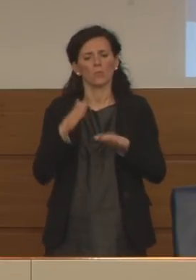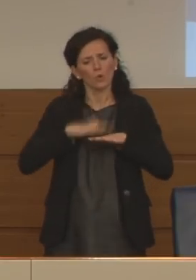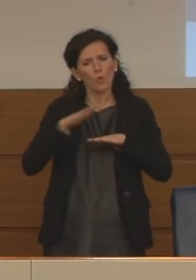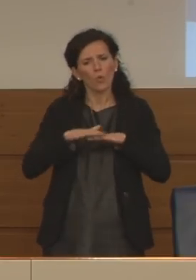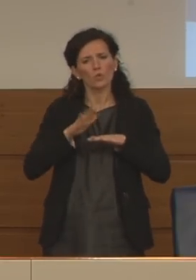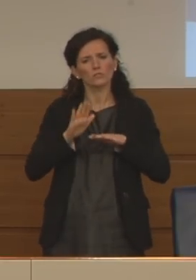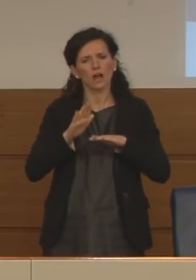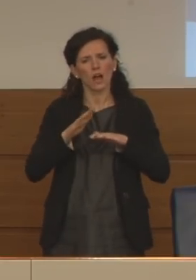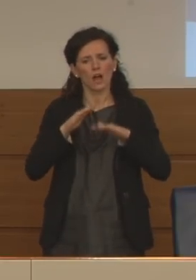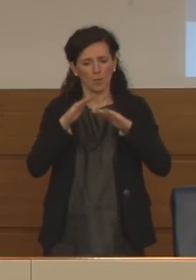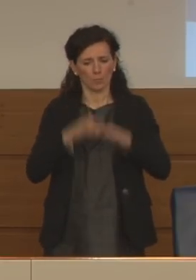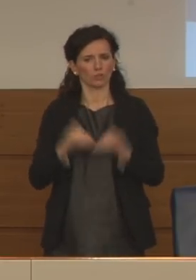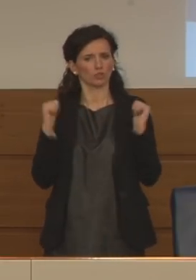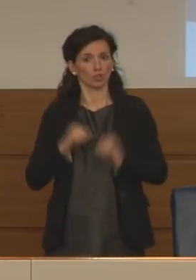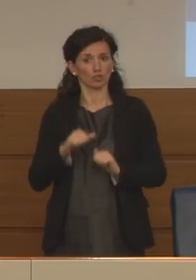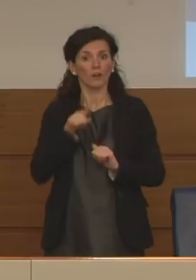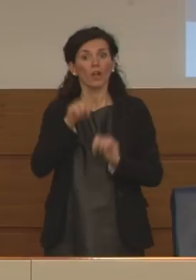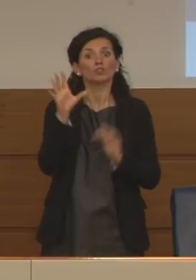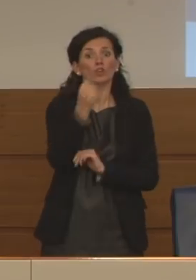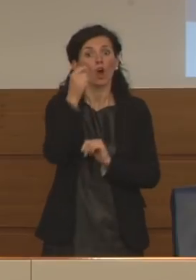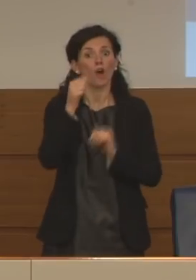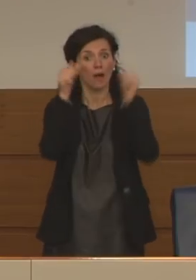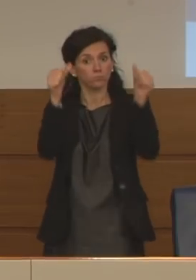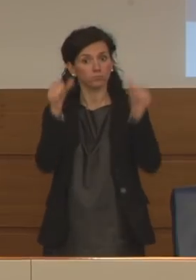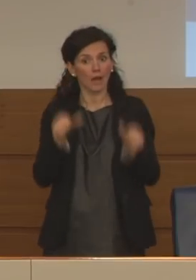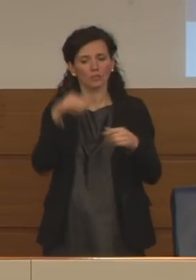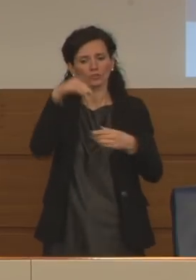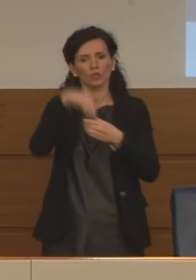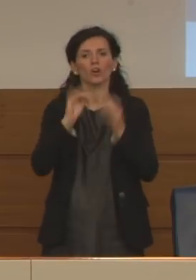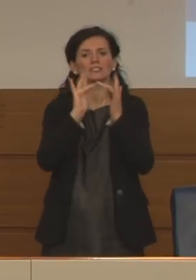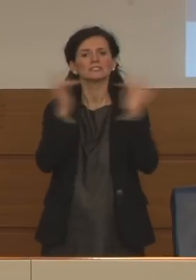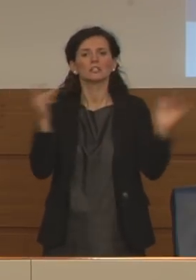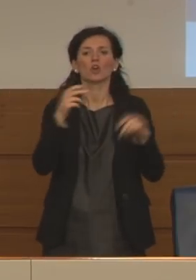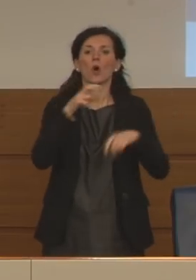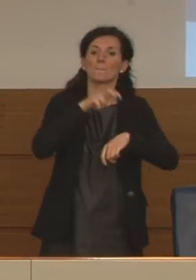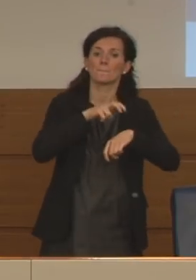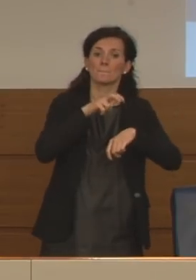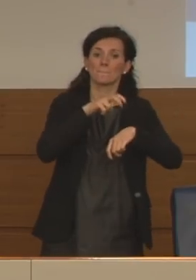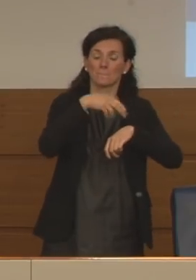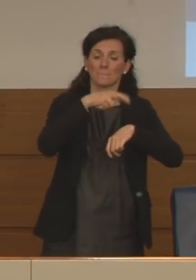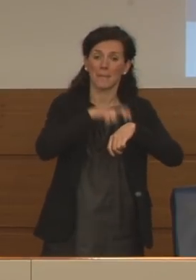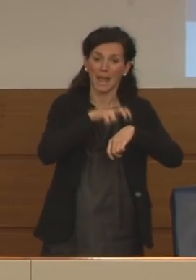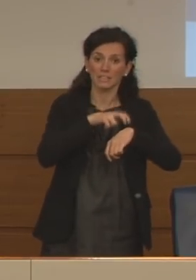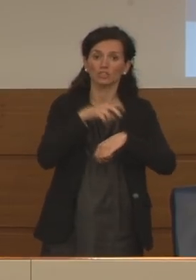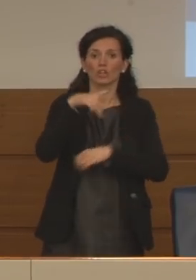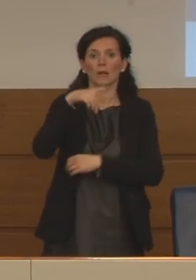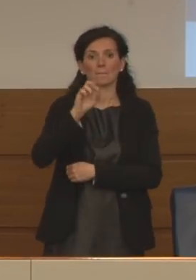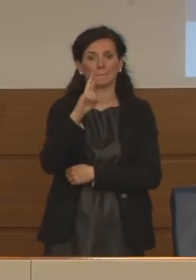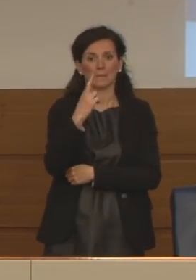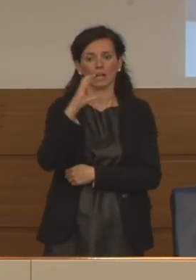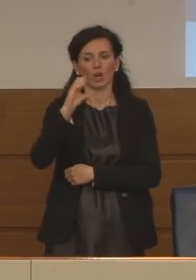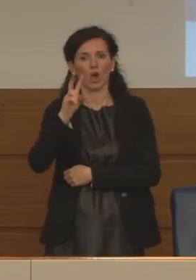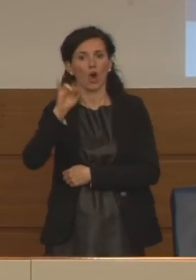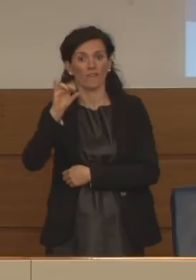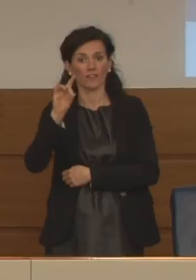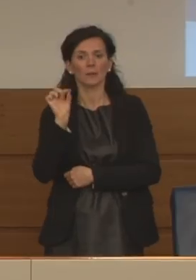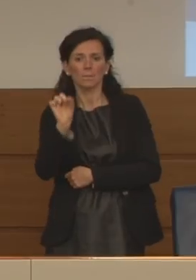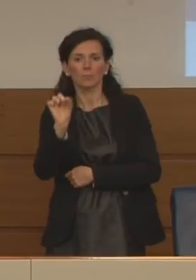E' reperibile sul sito medicipercovid.protezionecivile.it, ma anche dal